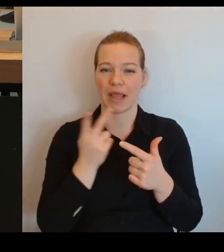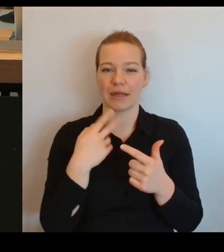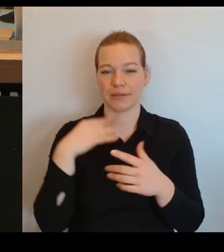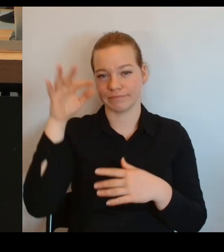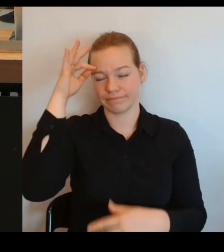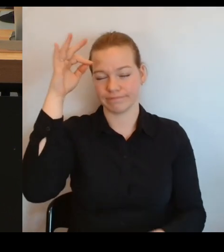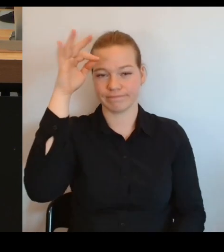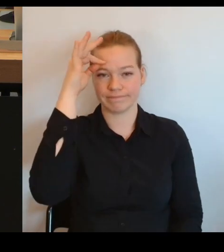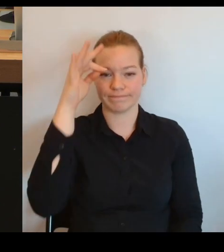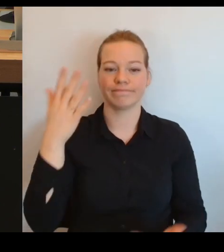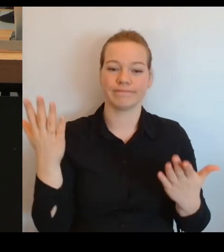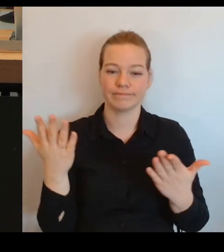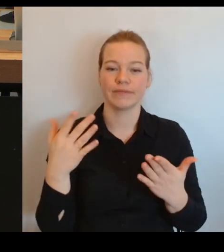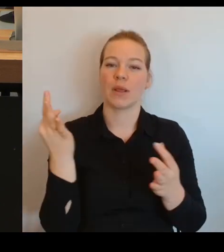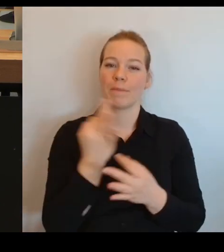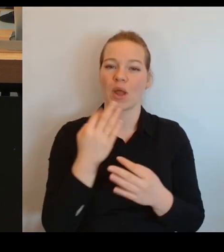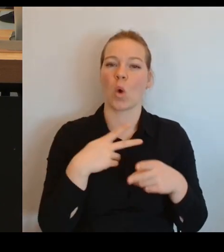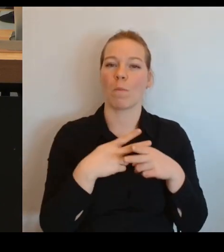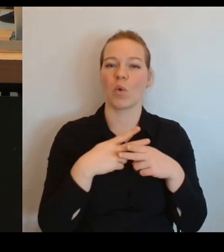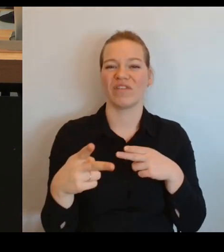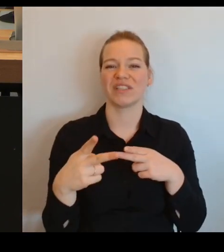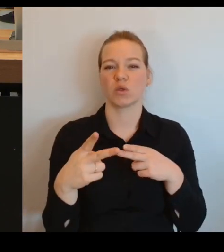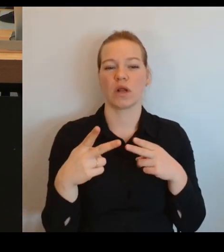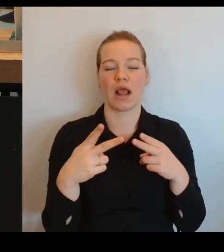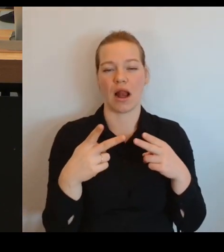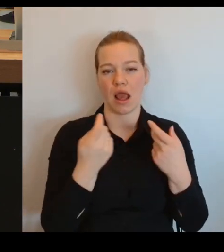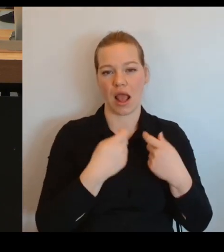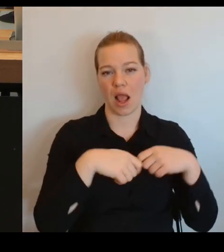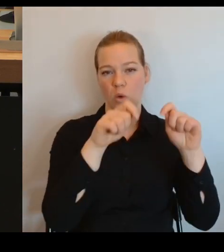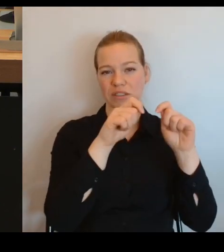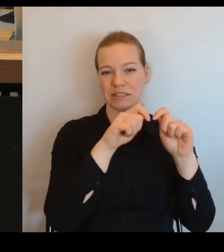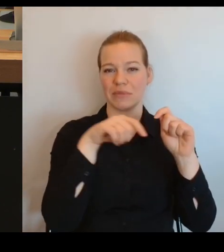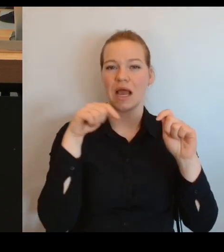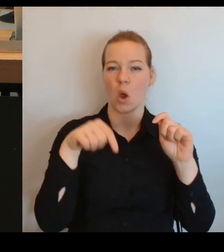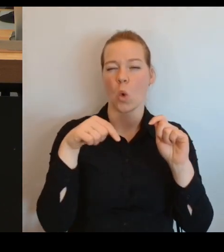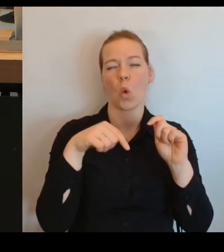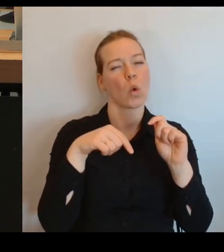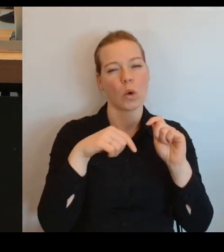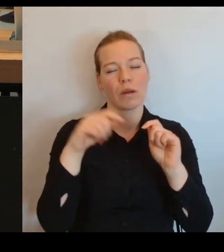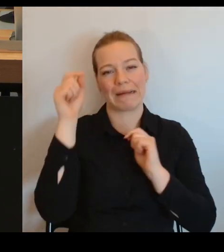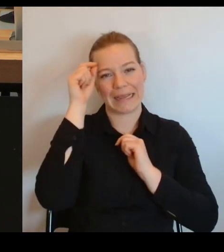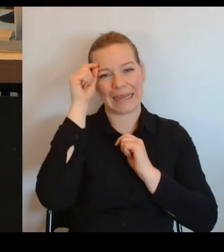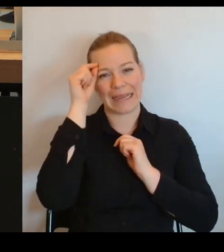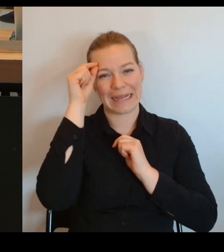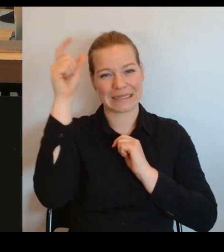Wassermanagement, das den Herausforderungen der Zukunft Rechnung trägt, voll im Blick hat und dem Senat pragmatische und